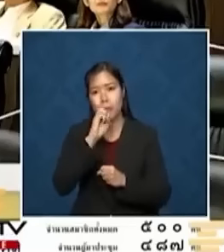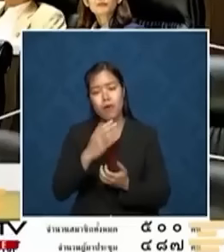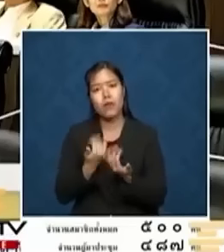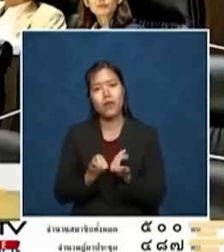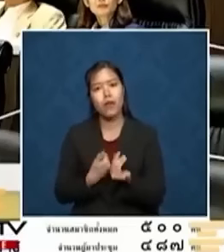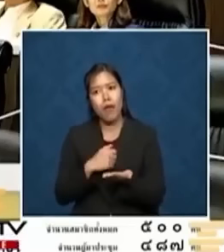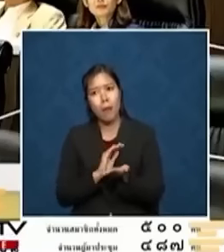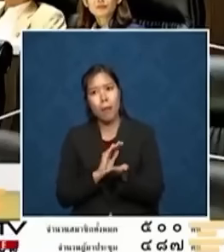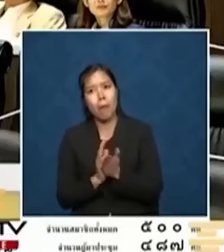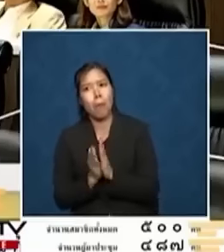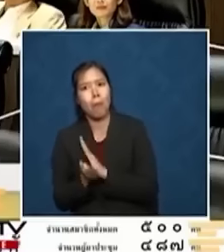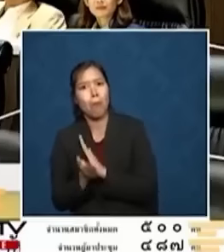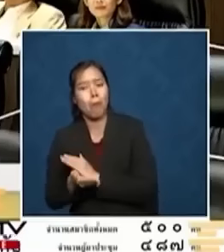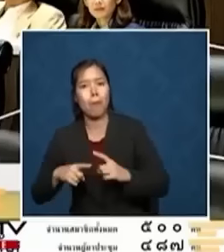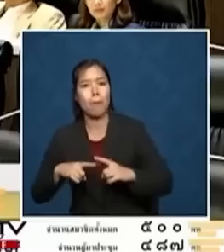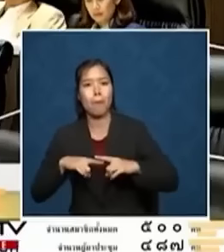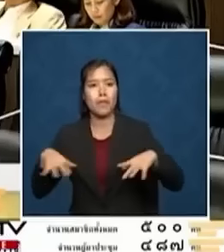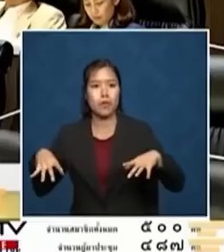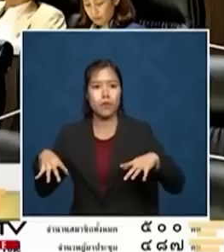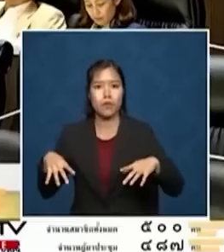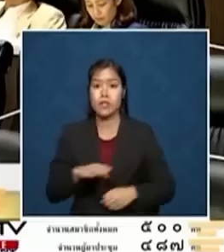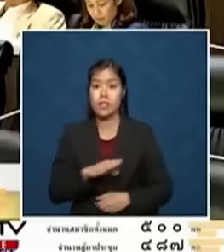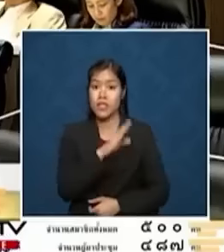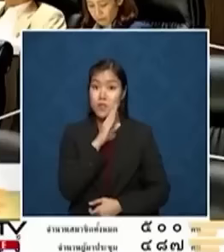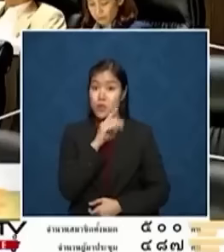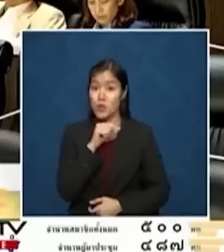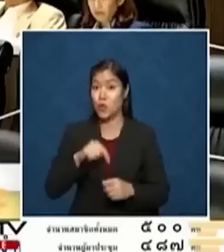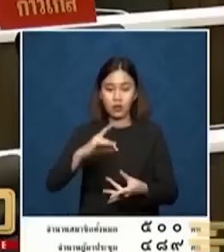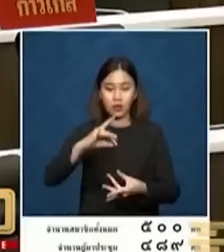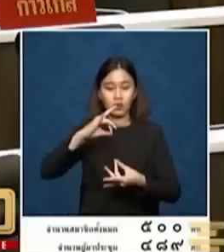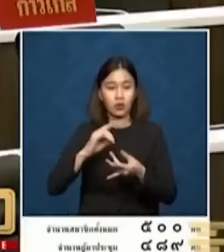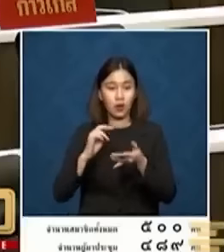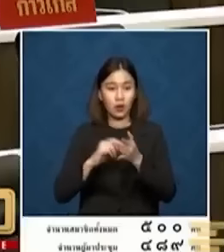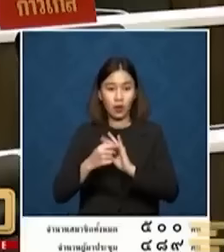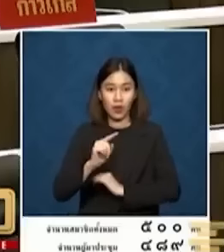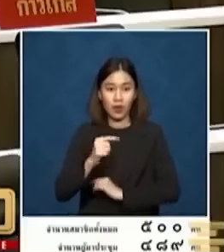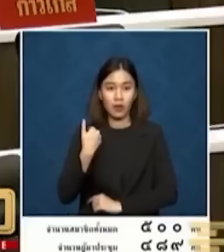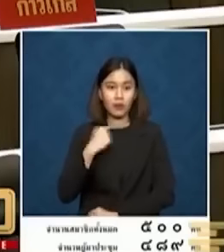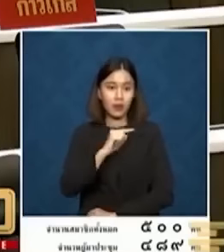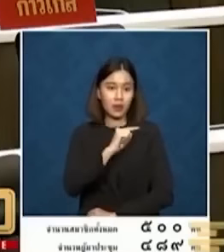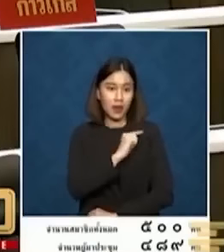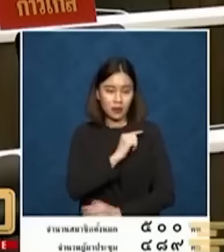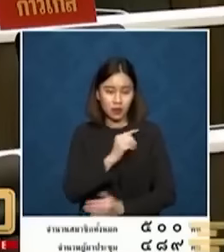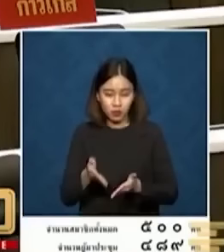นี่เรื่อยพรรคเพื่อไทยค่ะนะแล้วก็ออกงาน อืแล้วตอนนี้ก็ไม่มีอุปกรณ์การแพทย์แล้ว